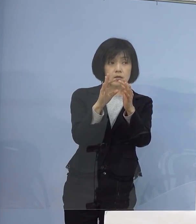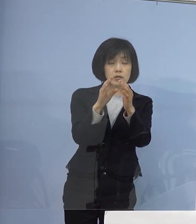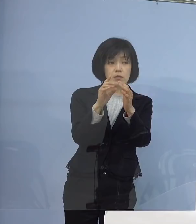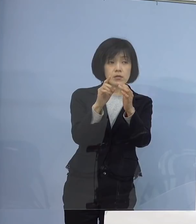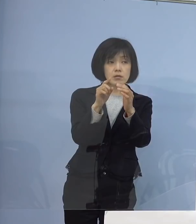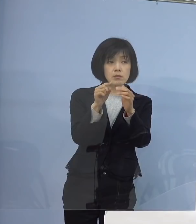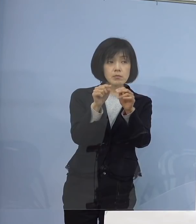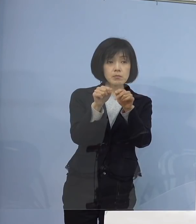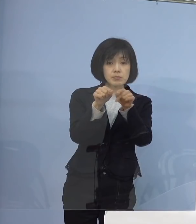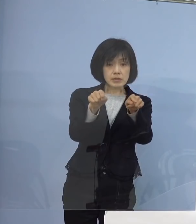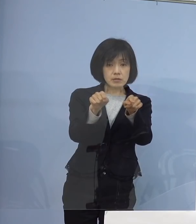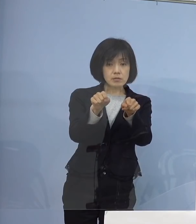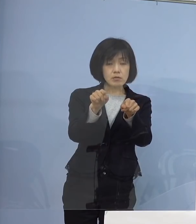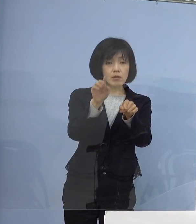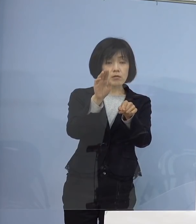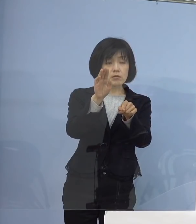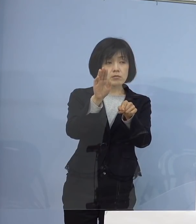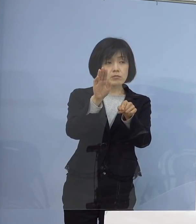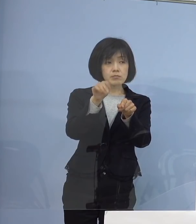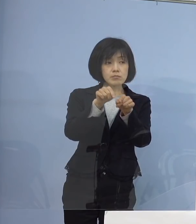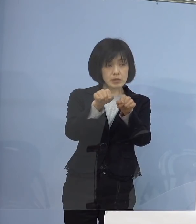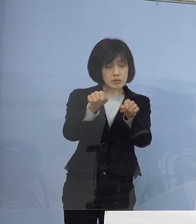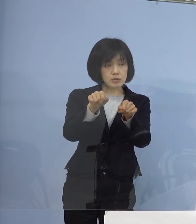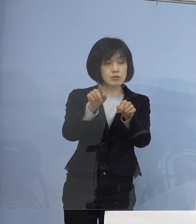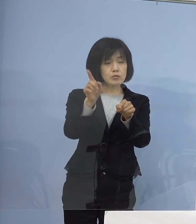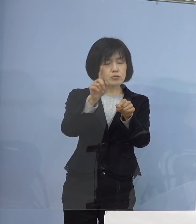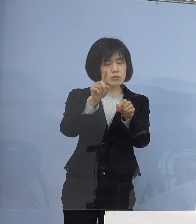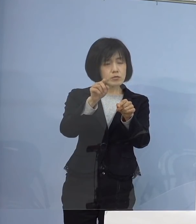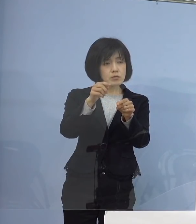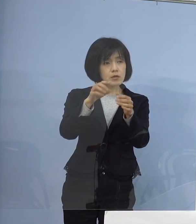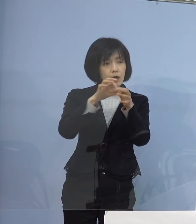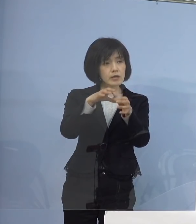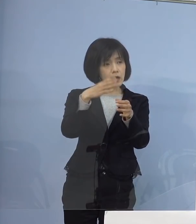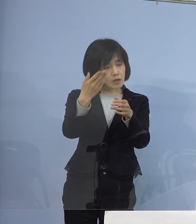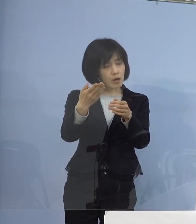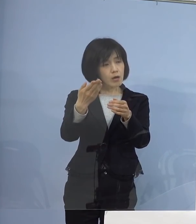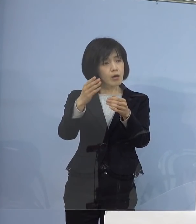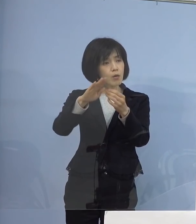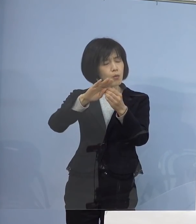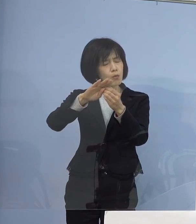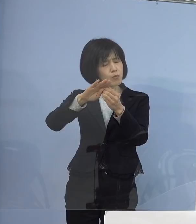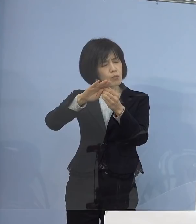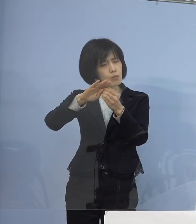当然それ以外も含む飲食店関係で 11人ということでよろしいですか